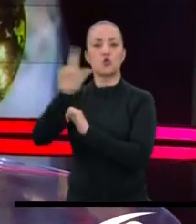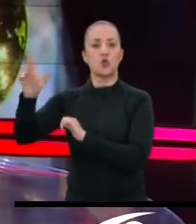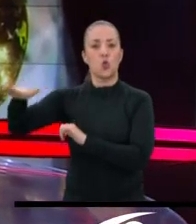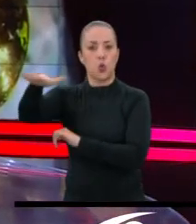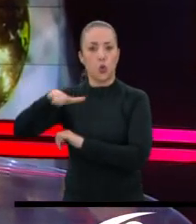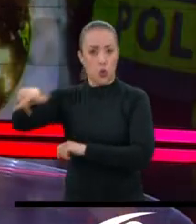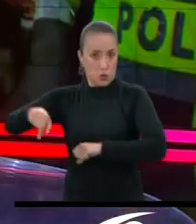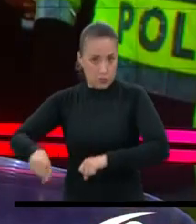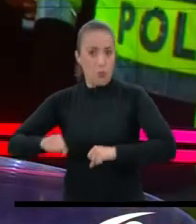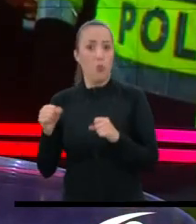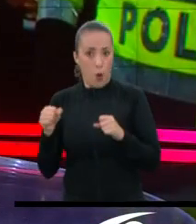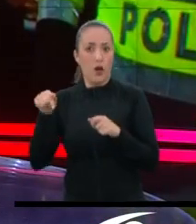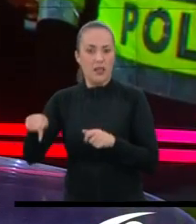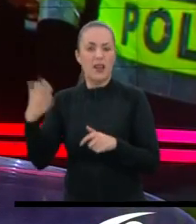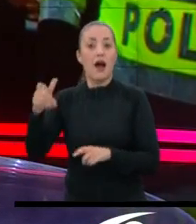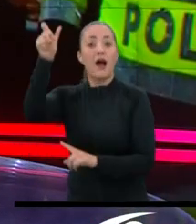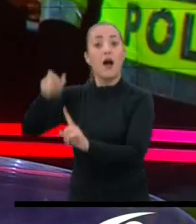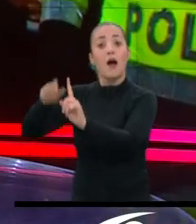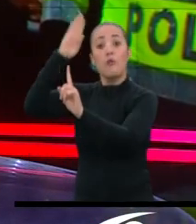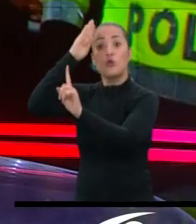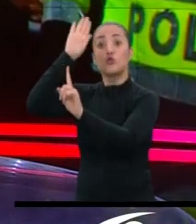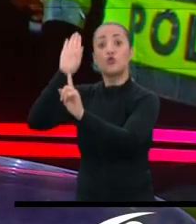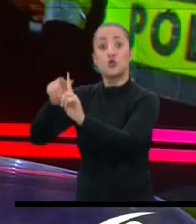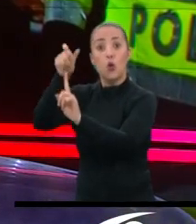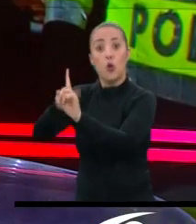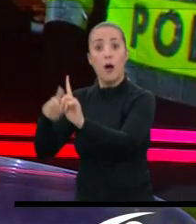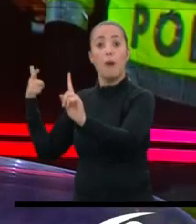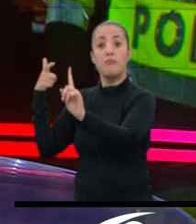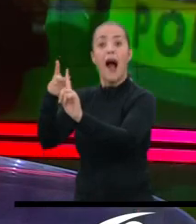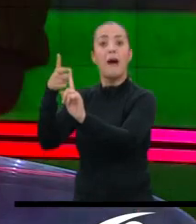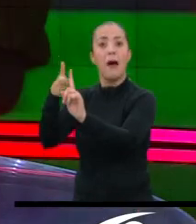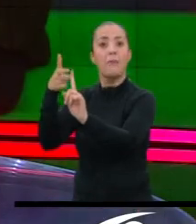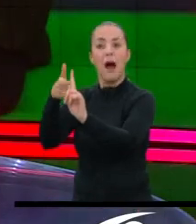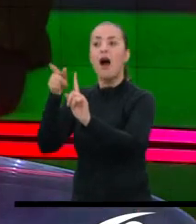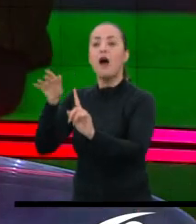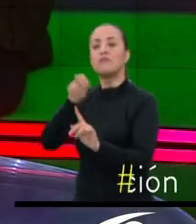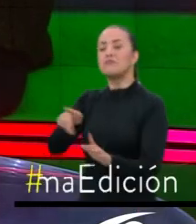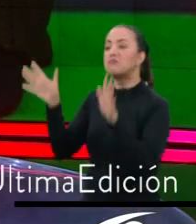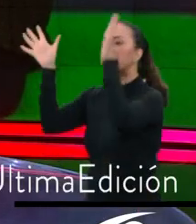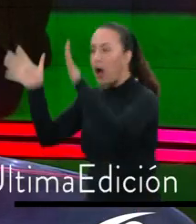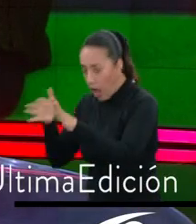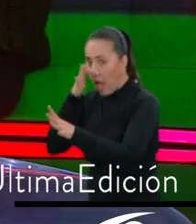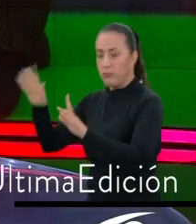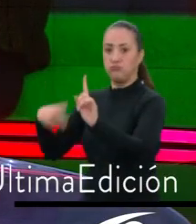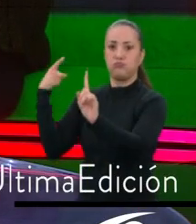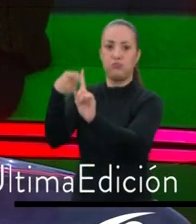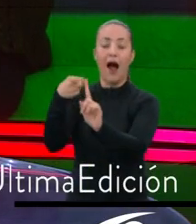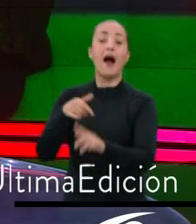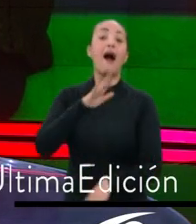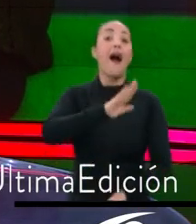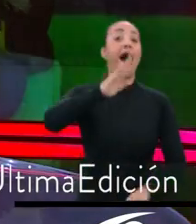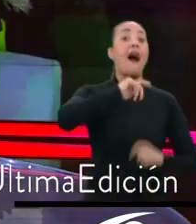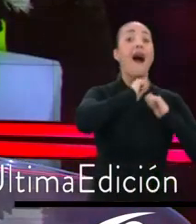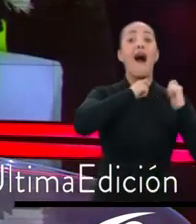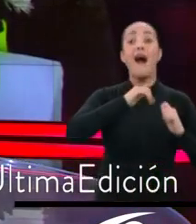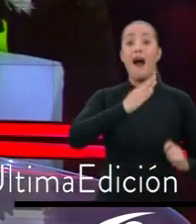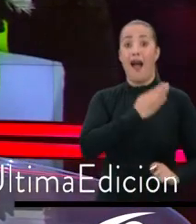hoy, los bogotanos fueron estremecidos por tres hechos violentos. el más grave ocurrió en el sur de Bogotá, donde un